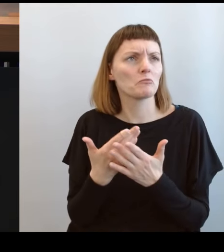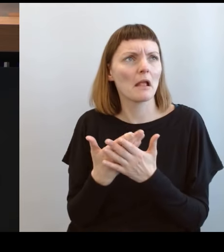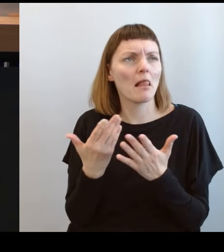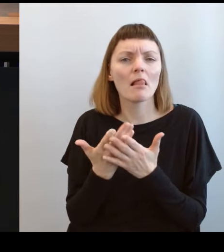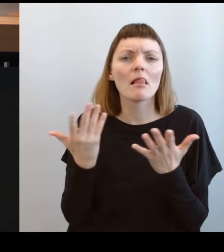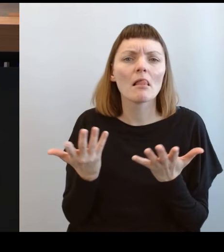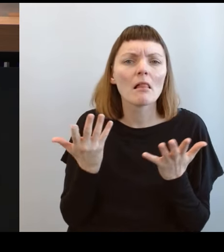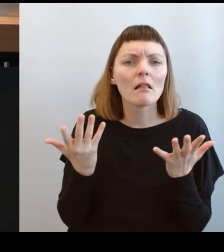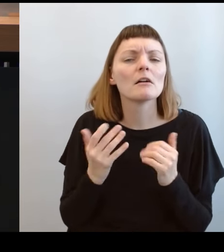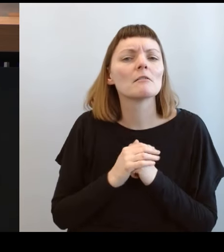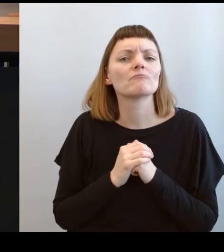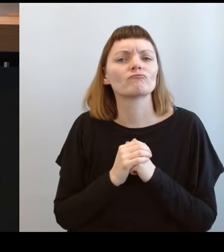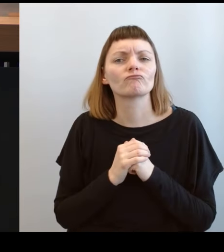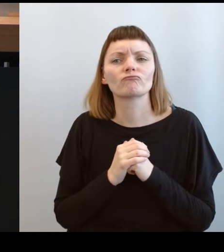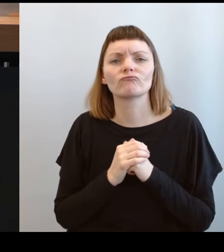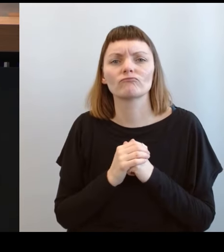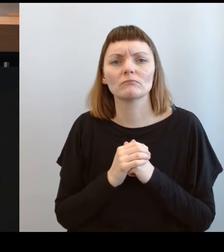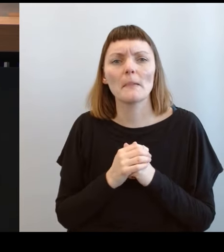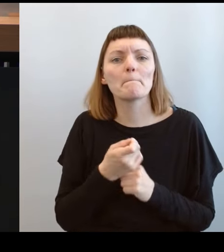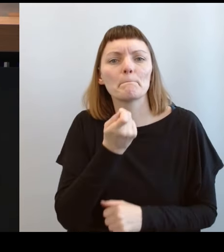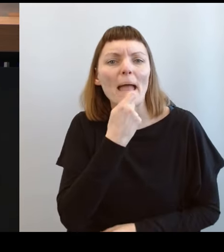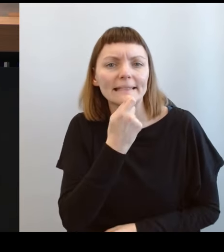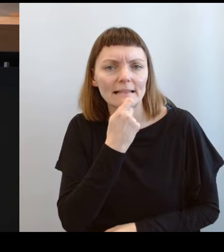Mal ganz ehrlich: Wir haben eine Stadt von fast 909